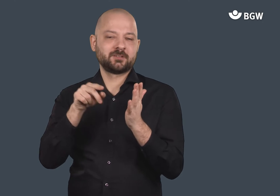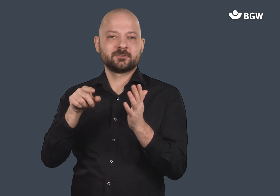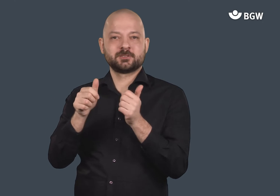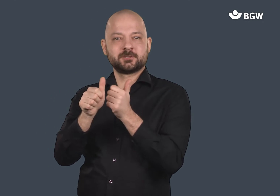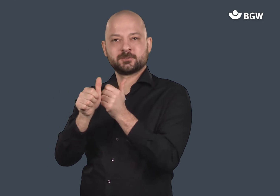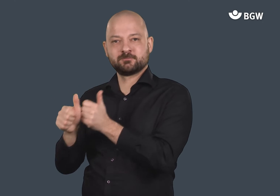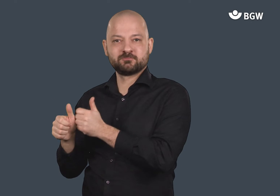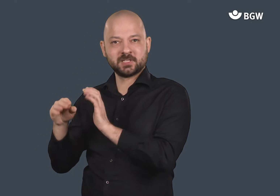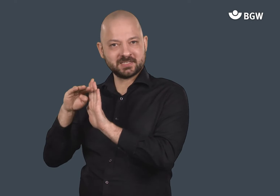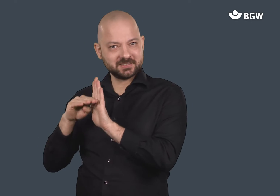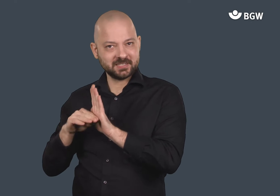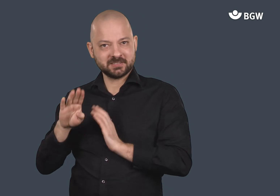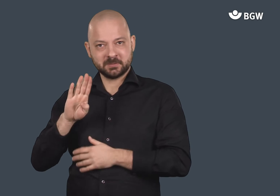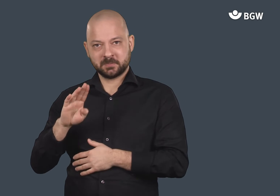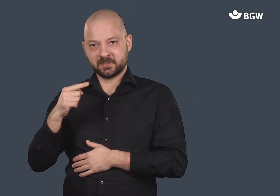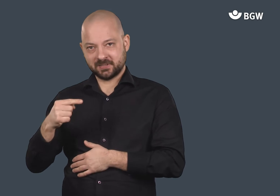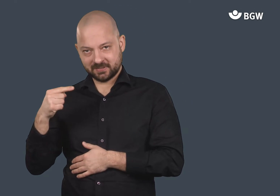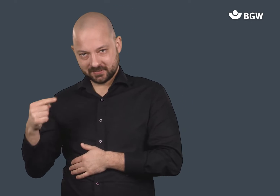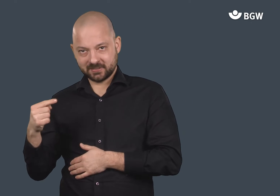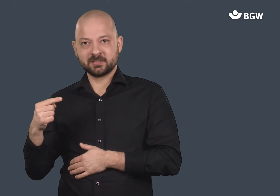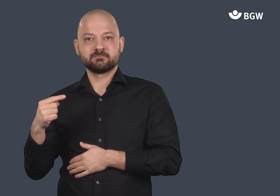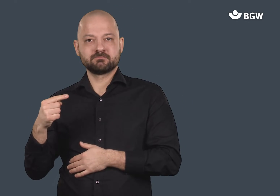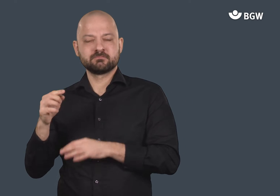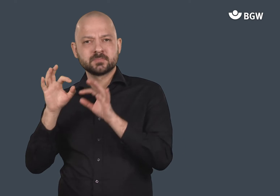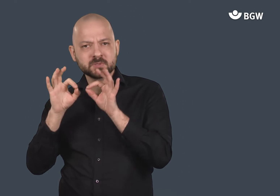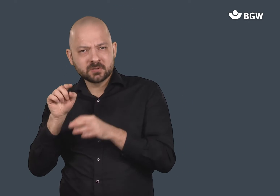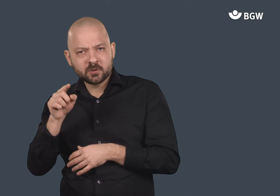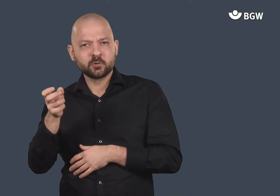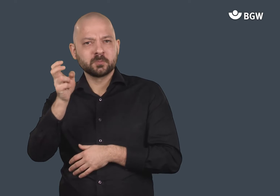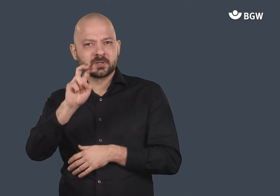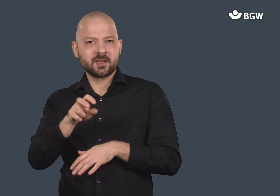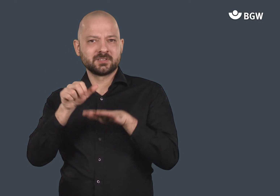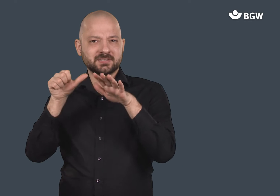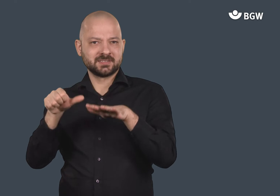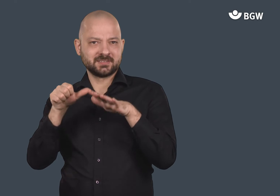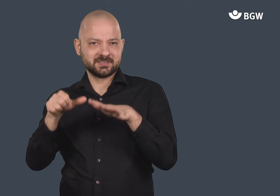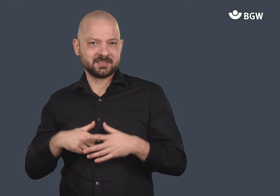gemäß § 16 BGG.